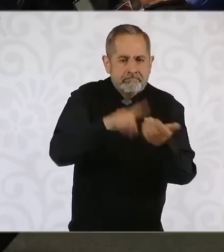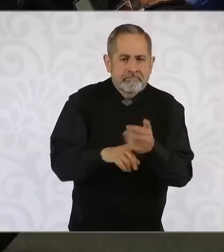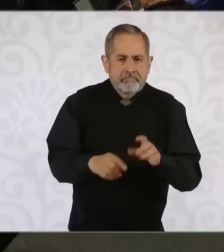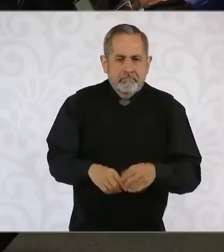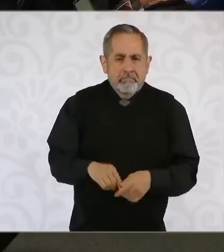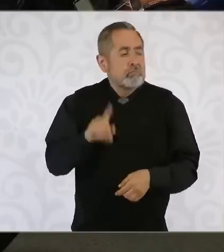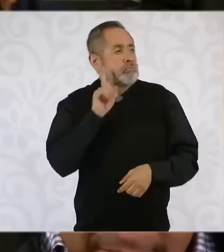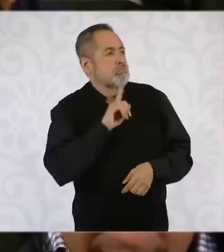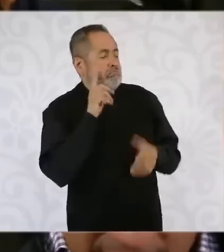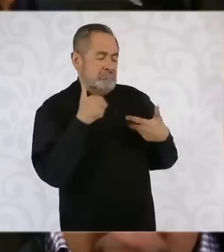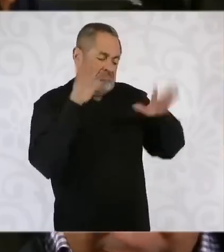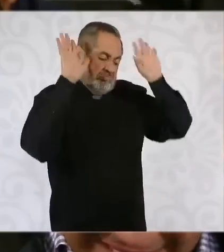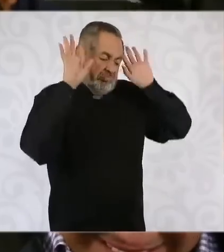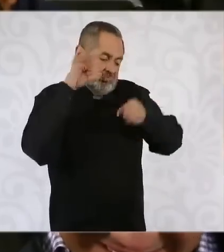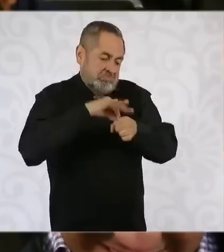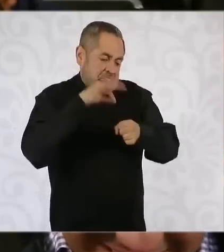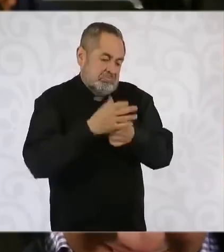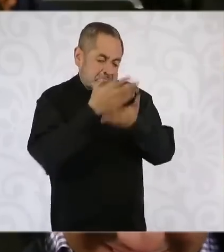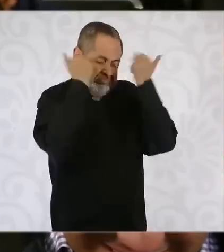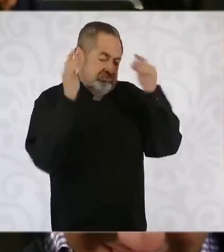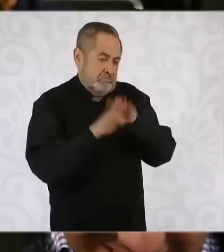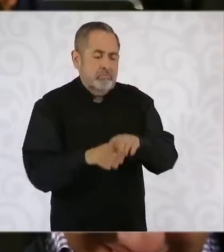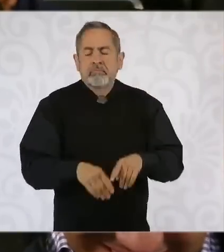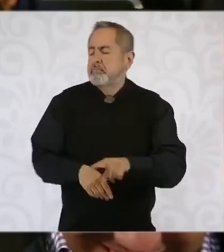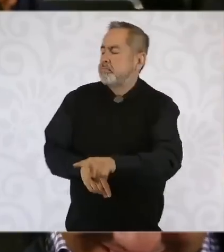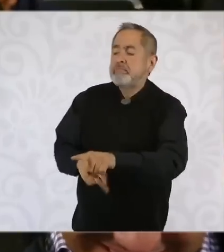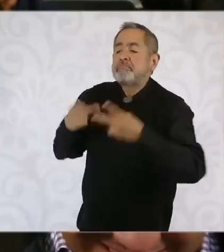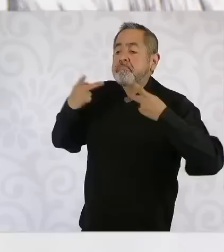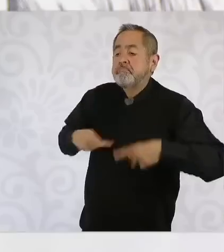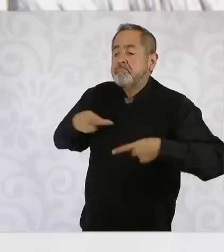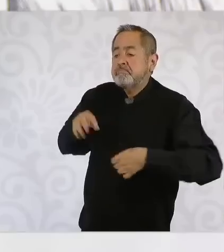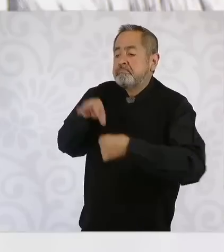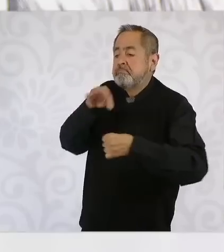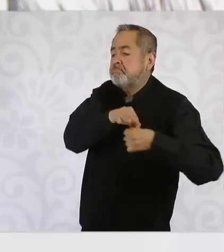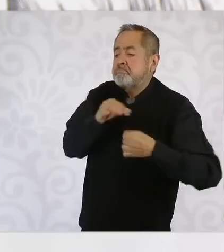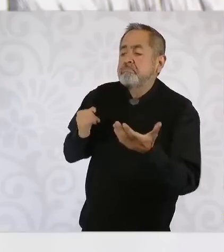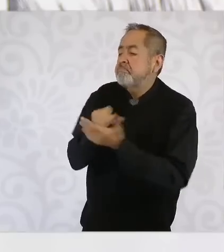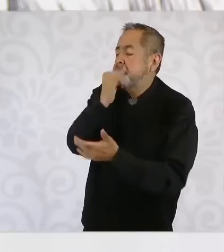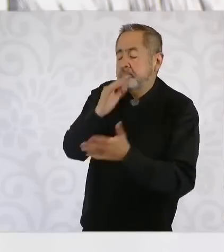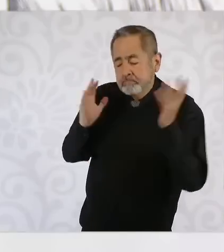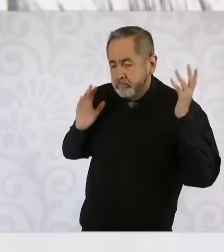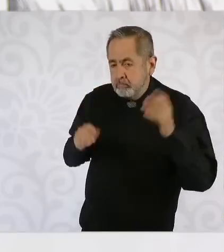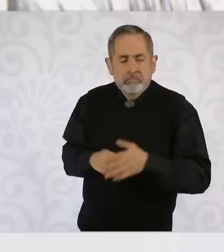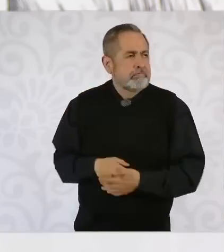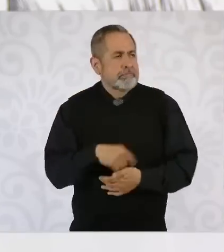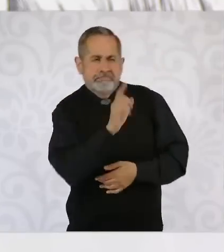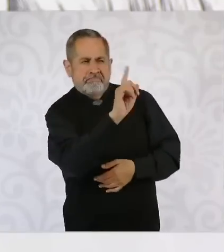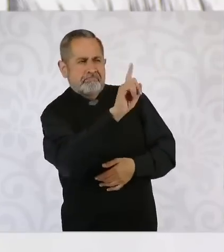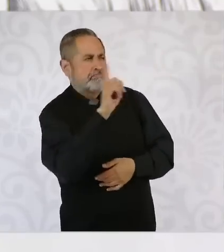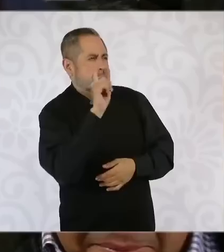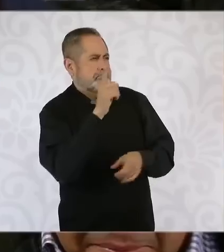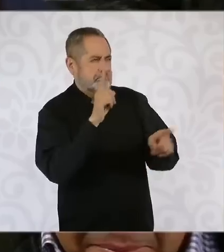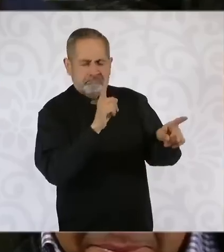cómo se logró eso pero el pueblo es el pueblo el pueblo decide no presidenta porque se llevaron a